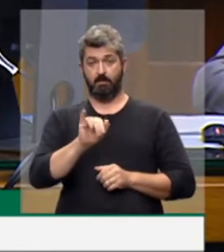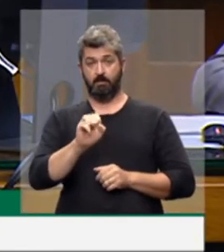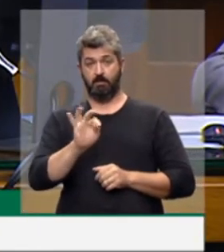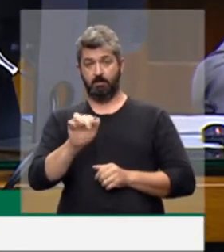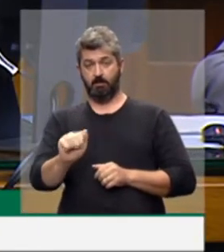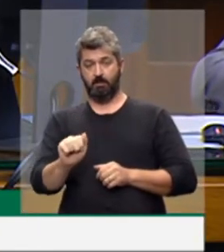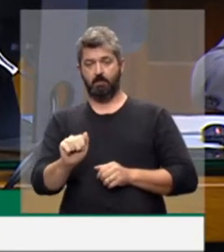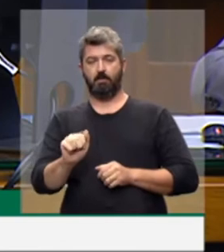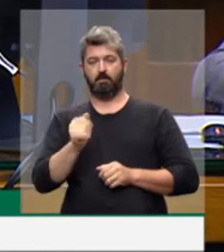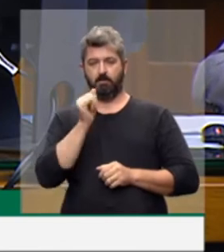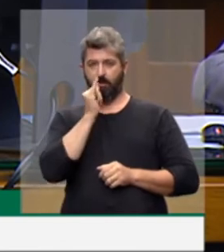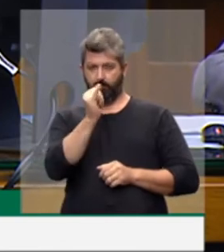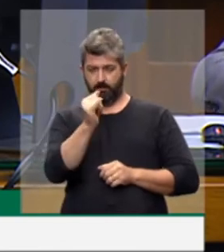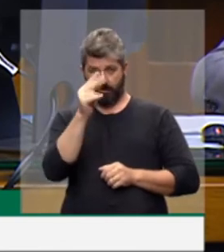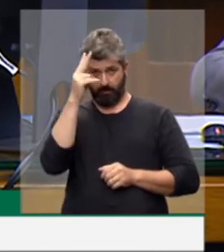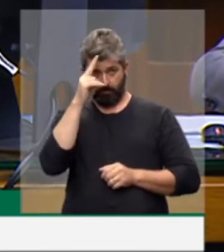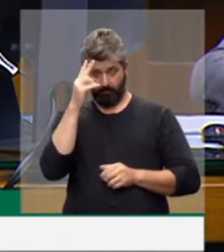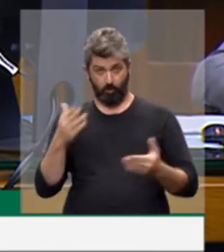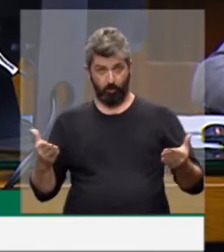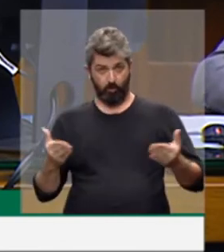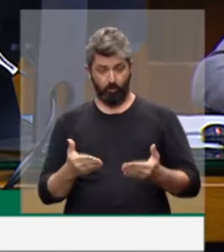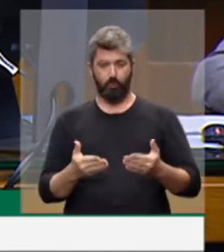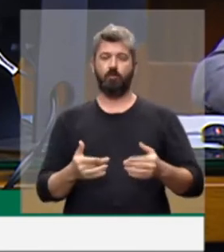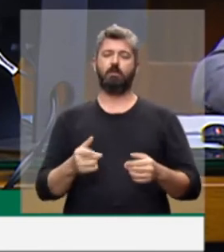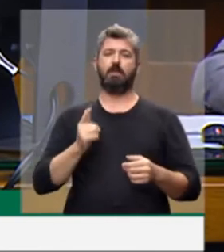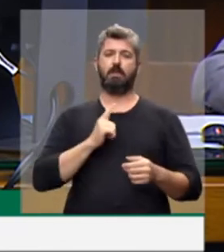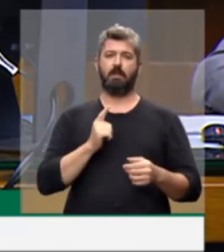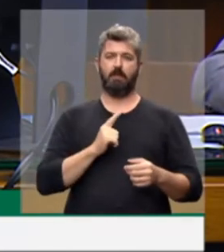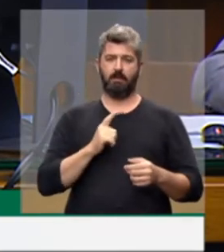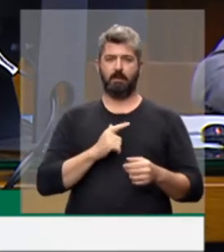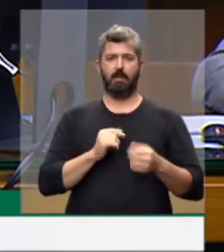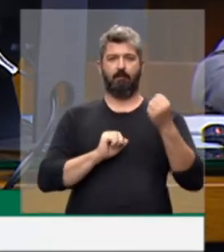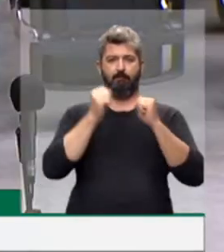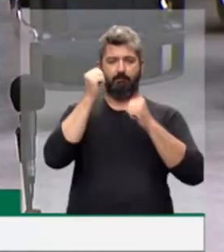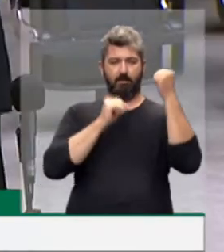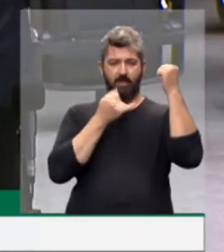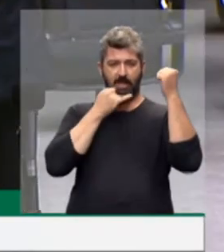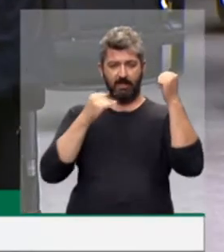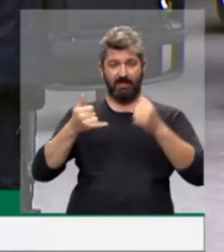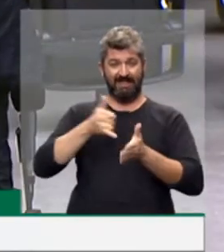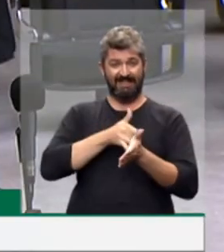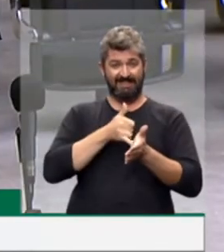VOTA NÃO, PATRIOTA? PV? PATRIOTA, DESCULPA. [DEPUTADO]: PATRIOTA, EU SÓ GOSTARIA DE LEMBRAR OS NOBRES PARLAMENTARES QUE NÓS